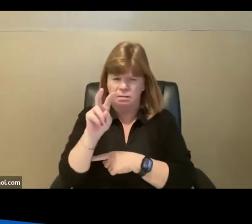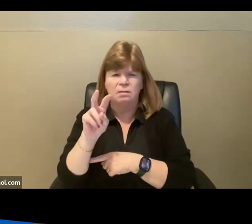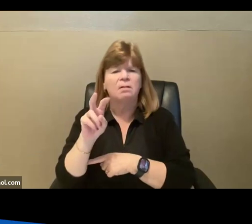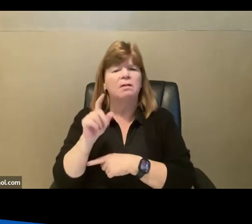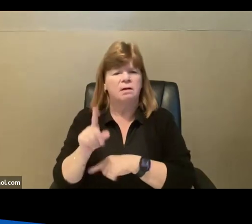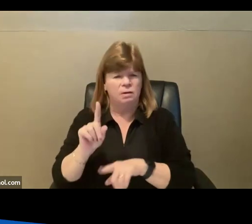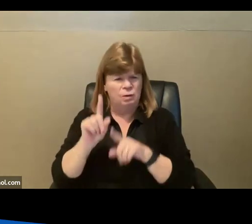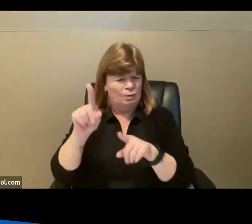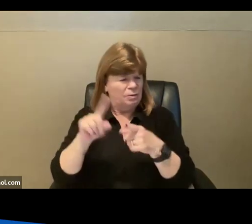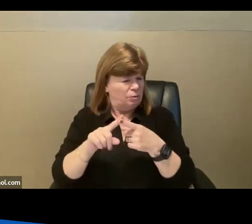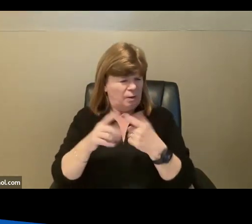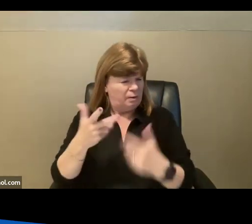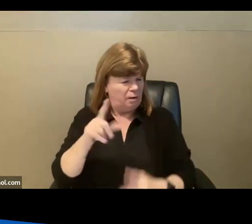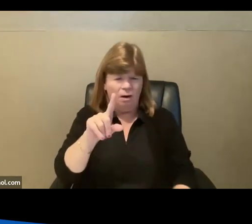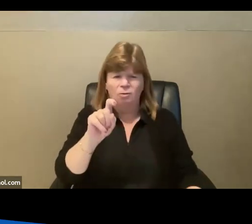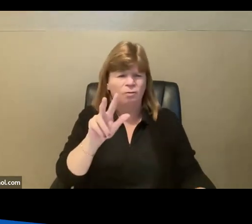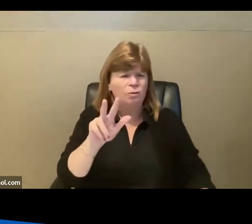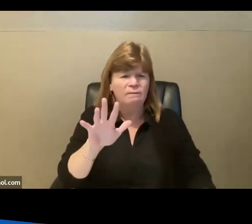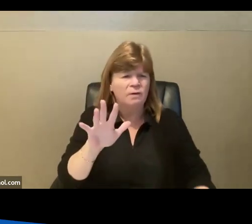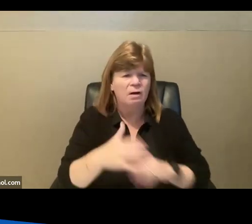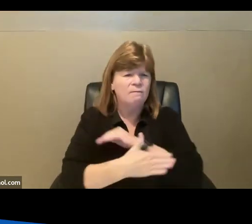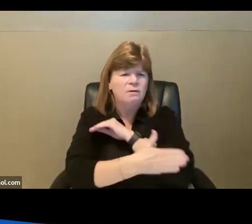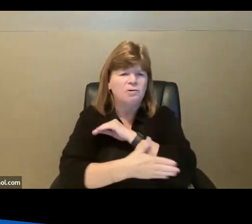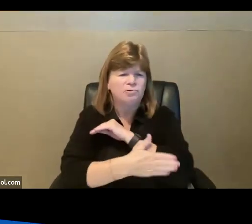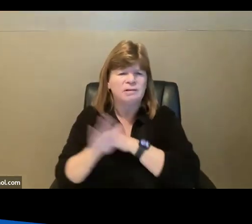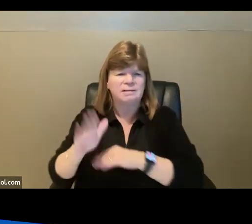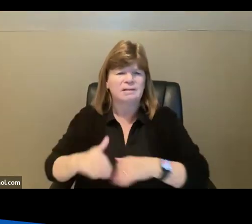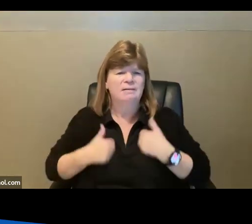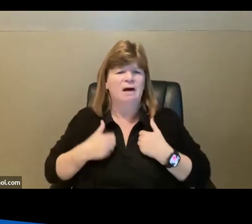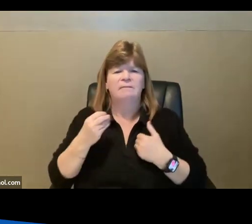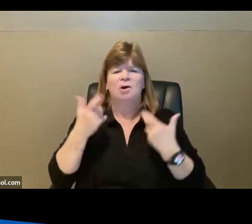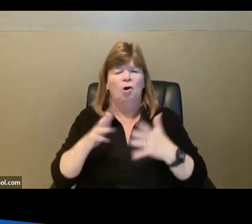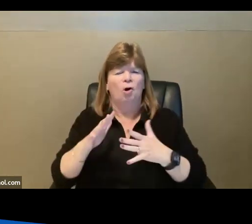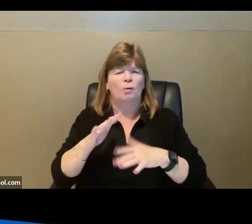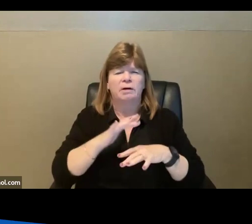algo así como 135 países en su vida, y había estado por todos los Estados Unidos. Simplemente